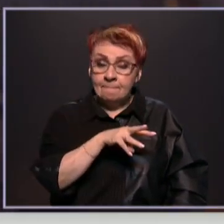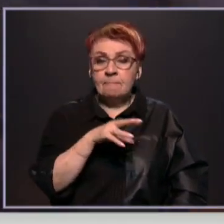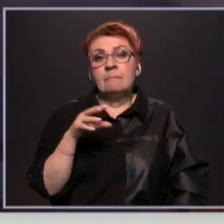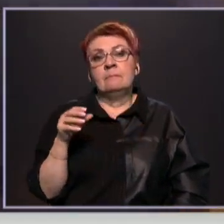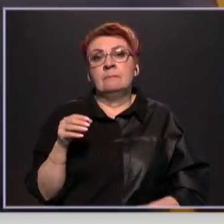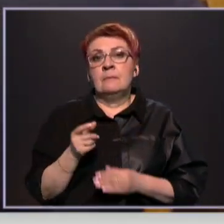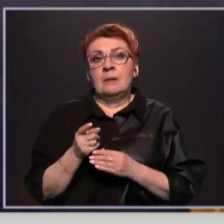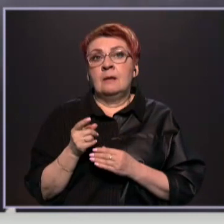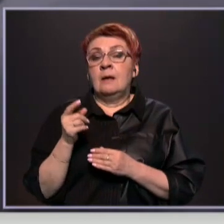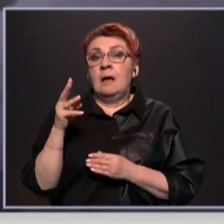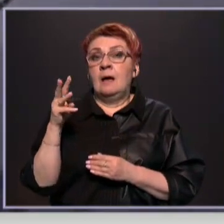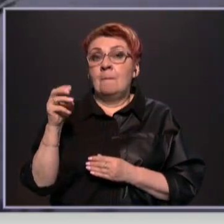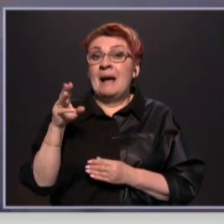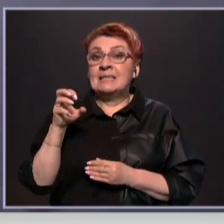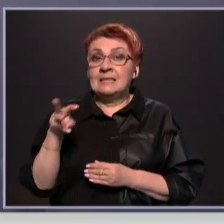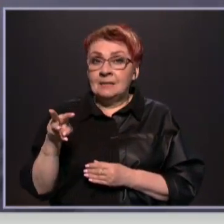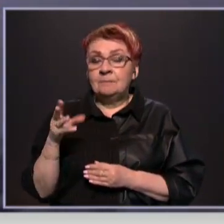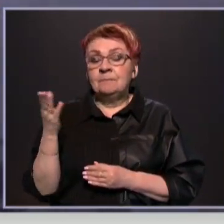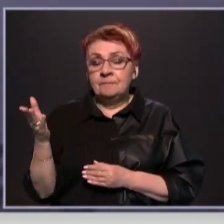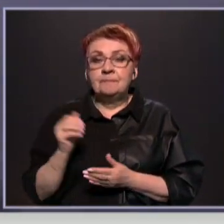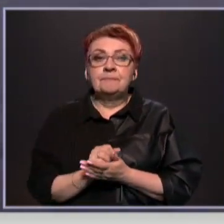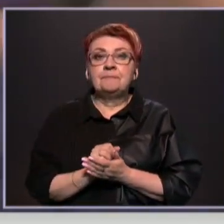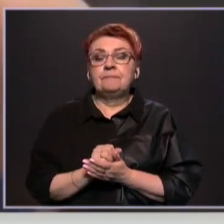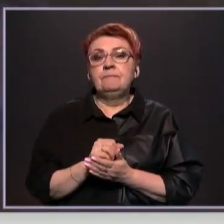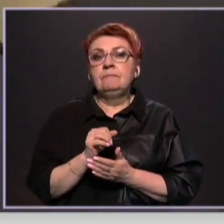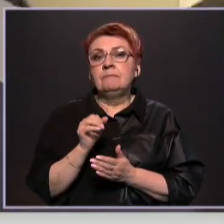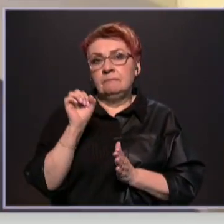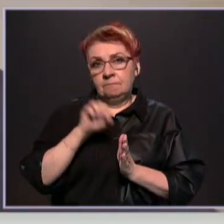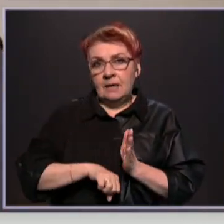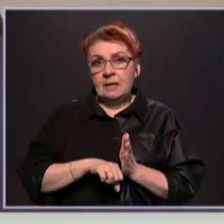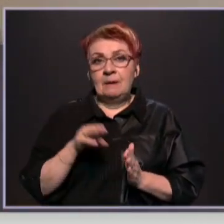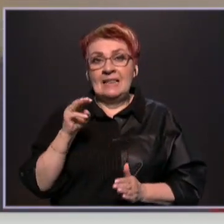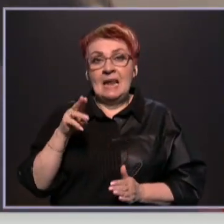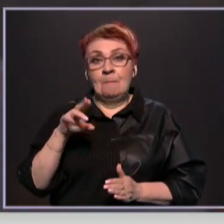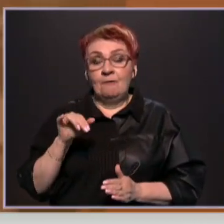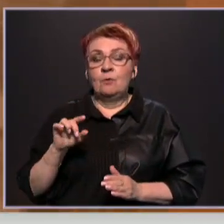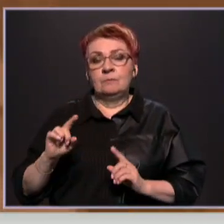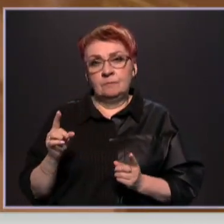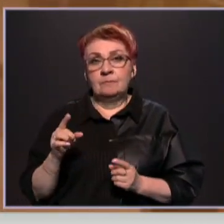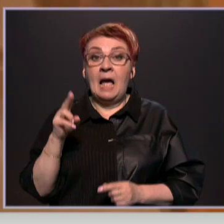40 человек пострадали на следующий день требовал задержали А вот Юрий Денисов покинул Россию сейчас